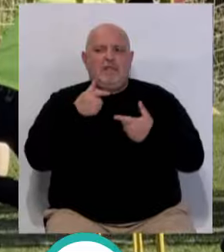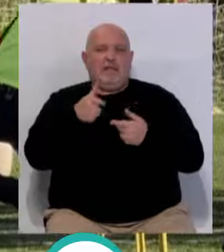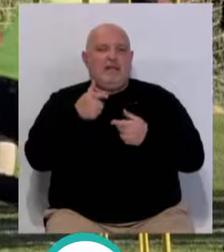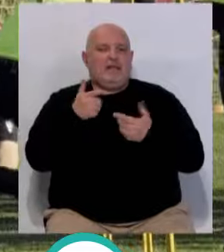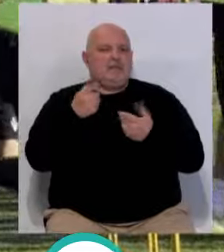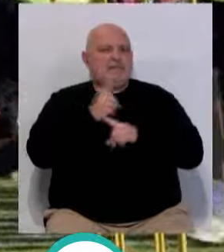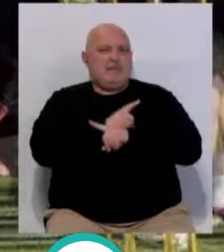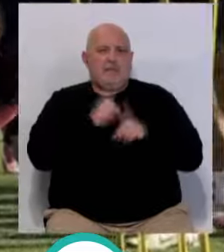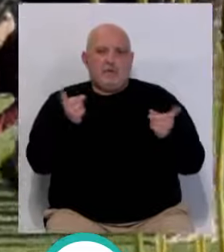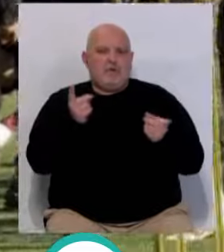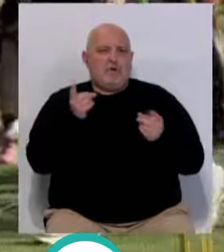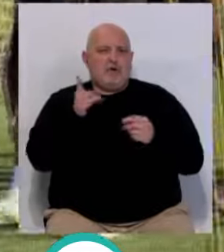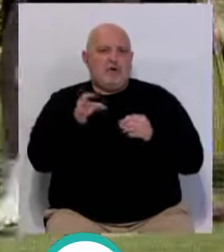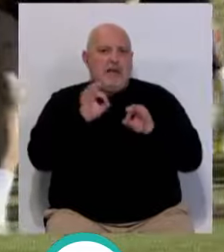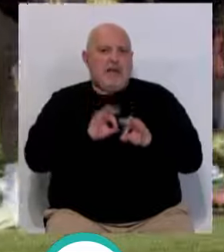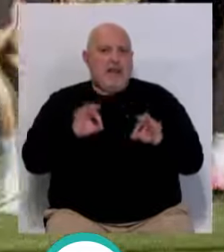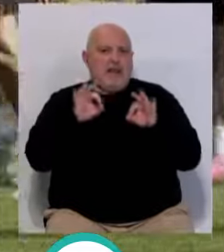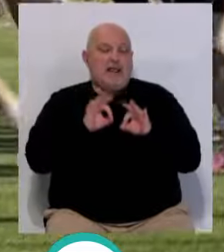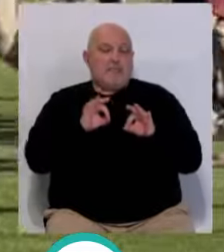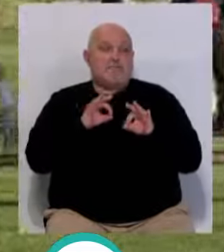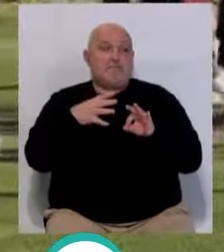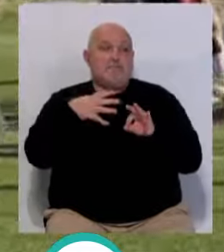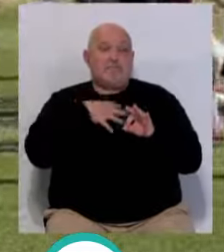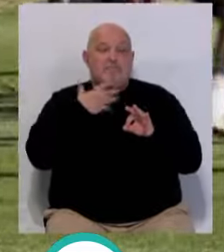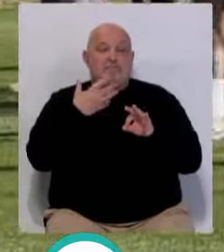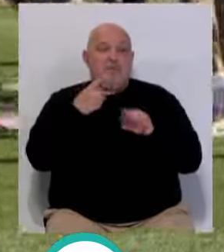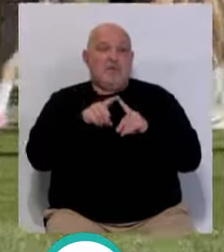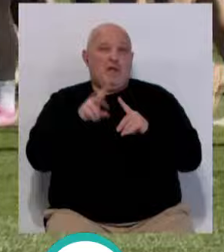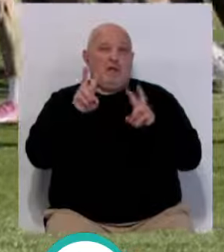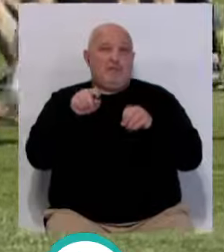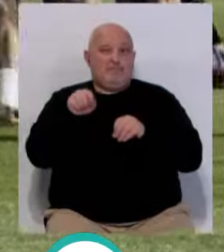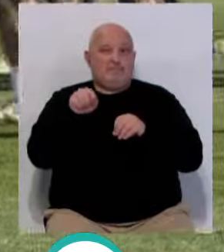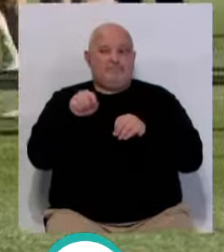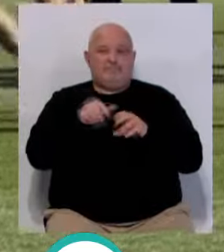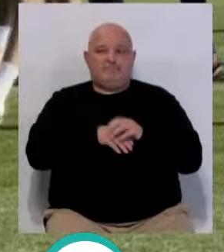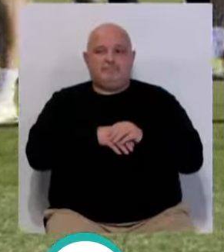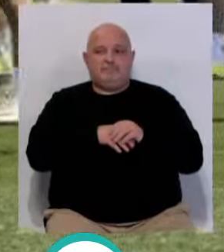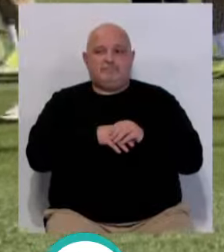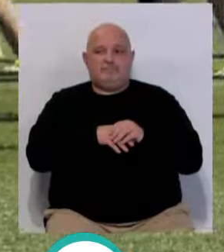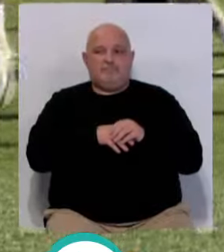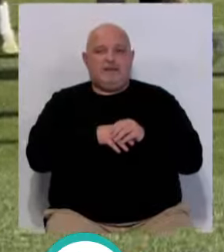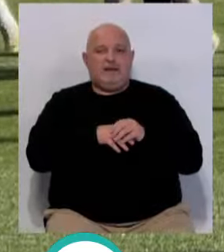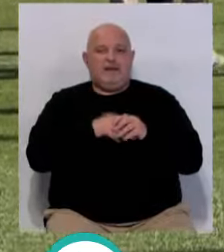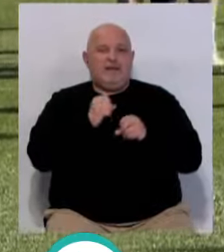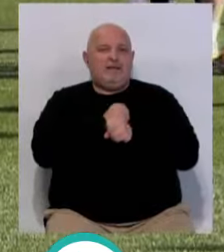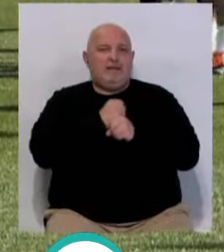tampoco tiene ha hecho gol o sea quizá él tenga A lo mejor eh el tema de que trabaja mucho es un